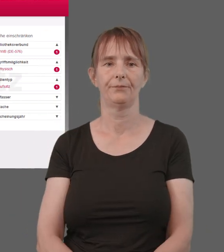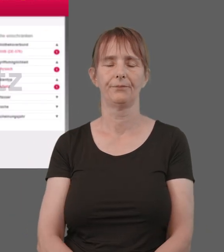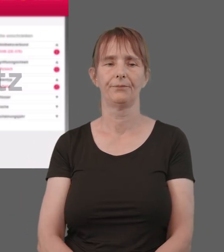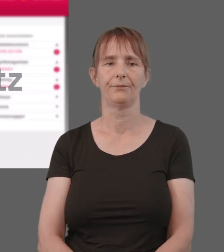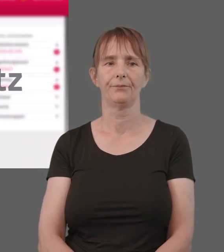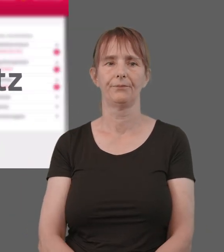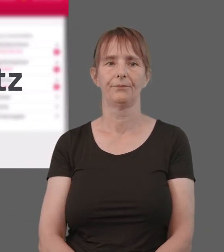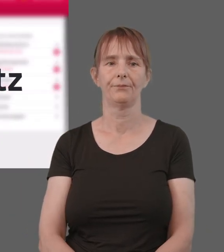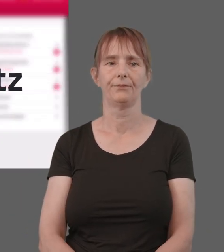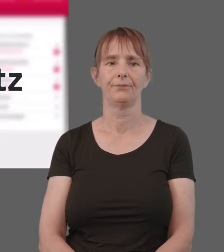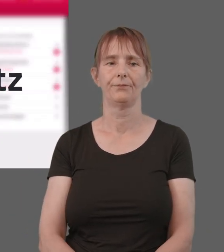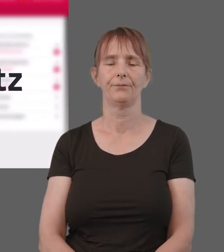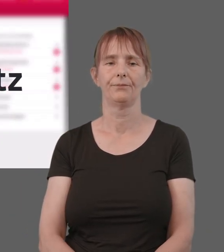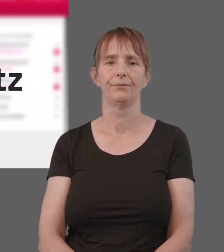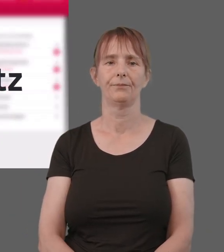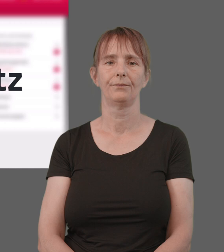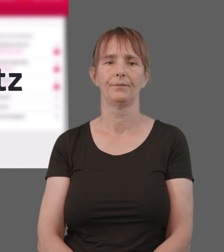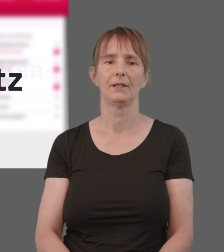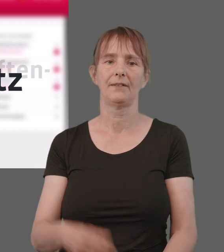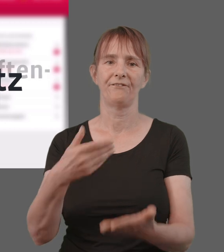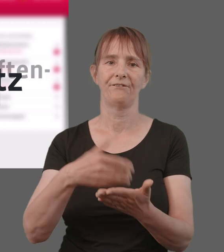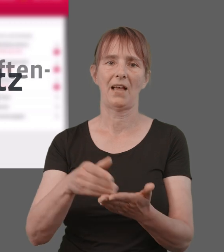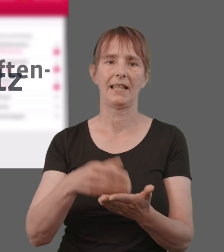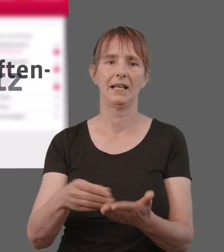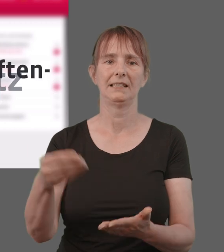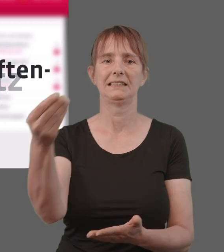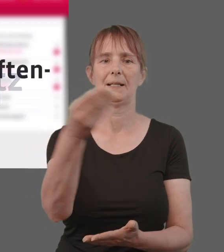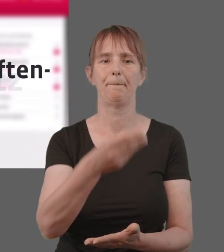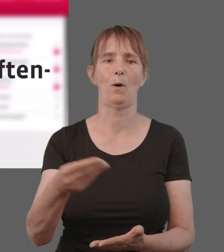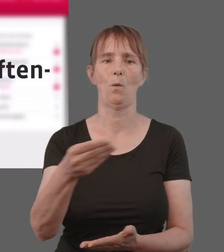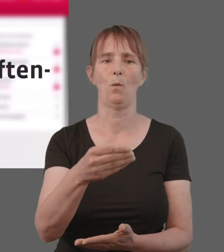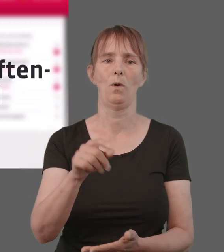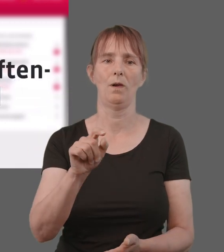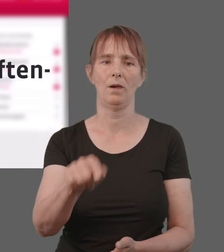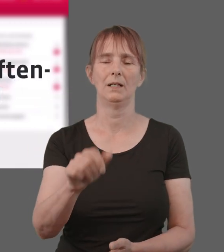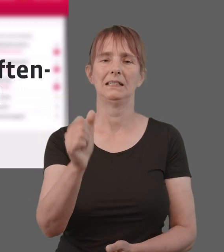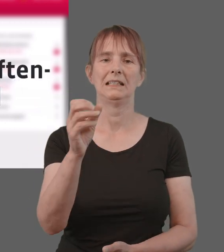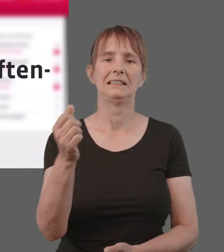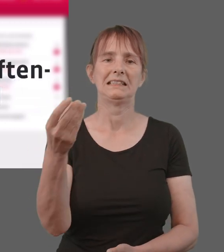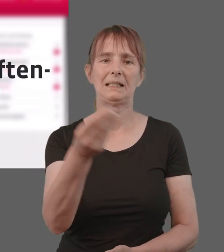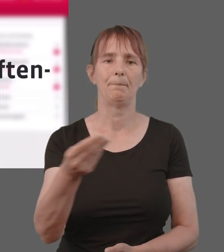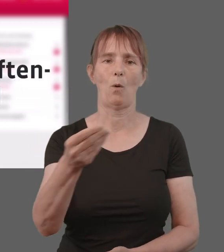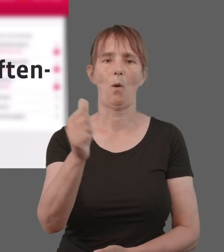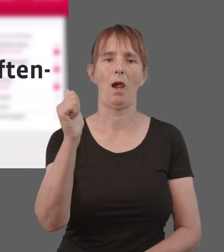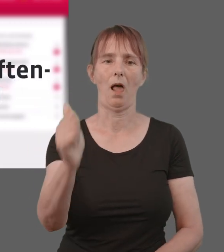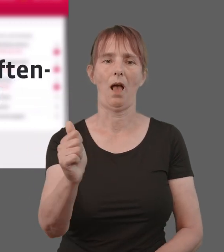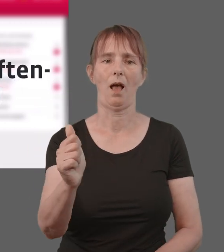einzelnen Aufsatz oder einen Zeitschriftenartikel. Prinzipiell ist es zwar möglich diese Aufsätze